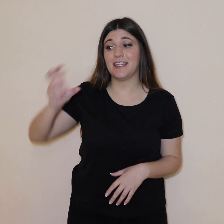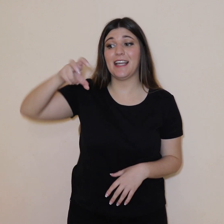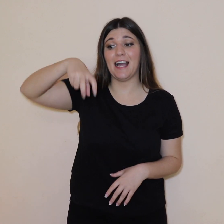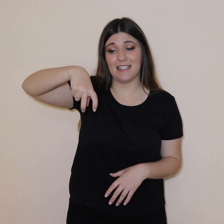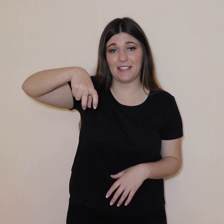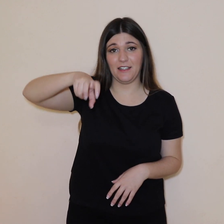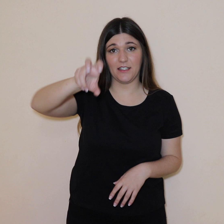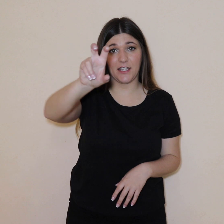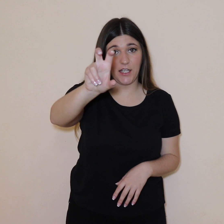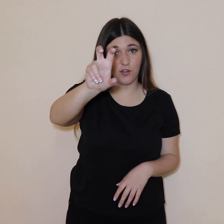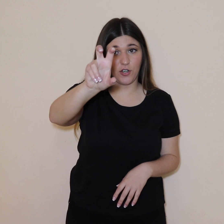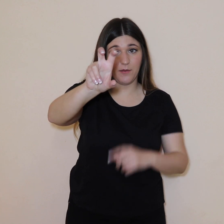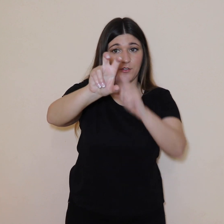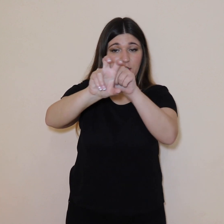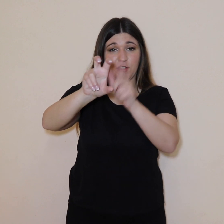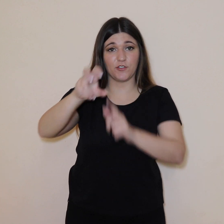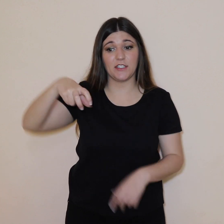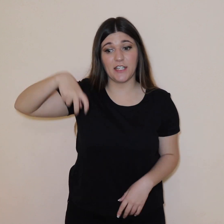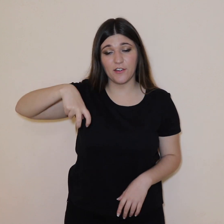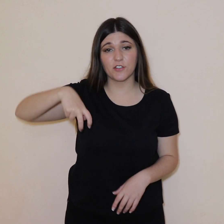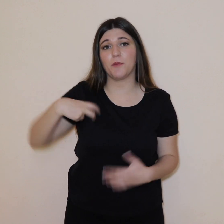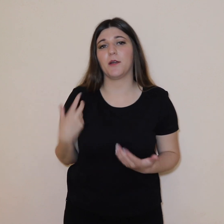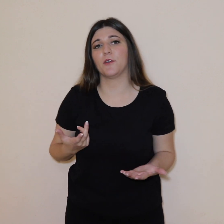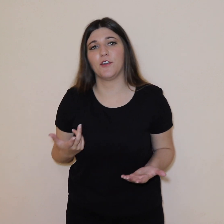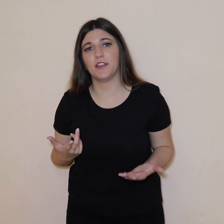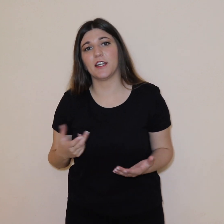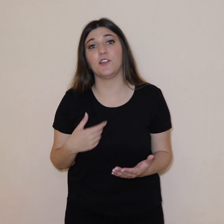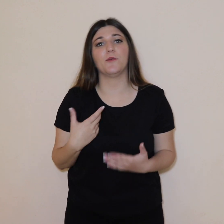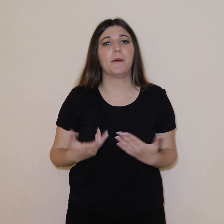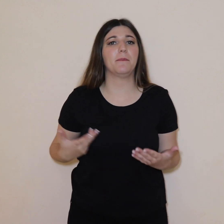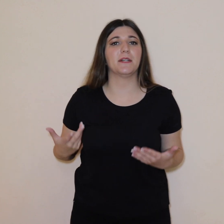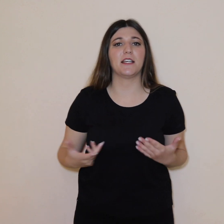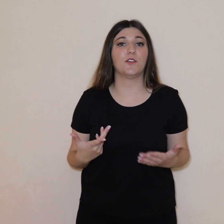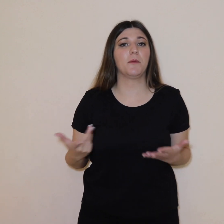sería así es decir colocamos estos tres dedos -que por ejemplo quiero decir que yo voy a paseando a